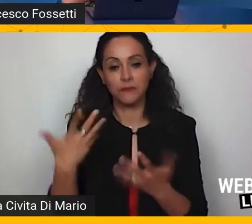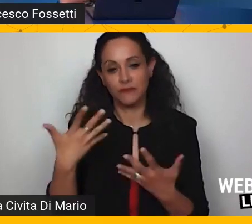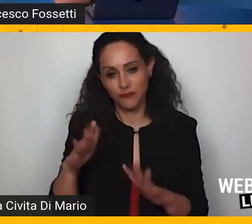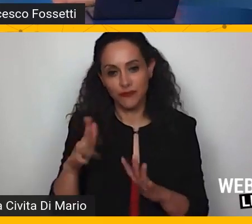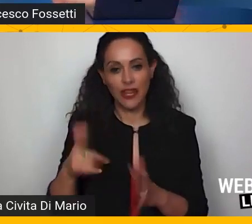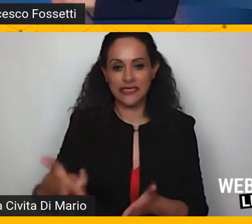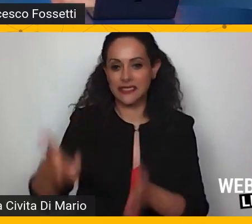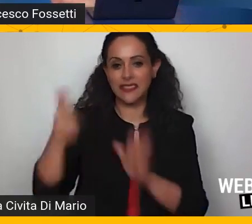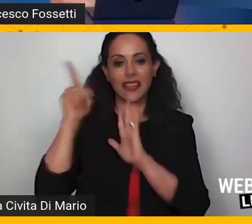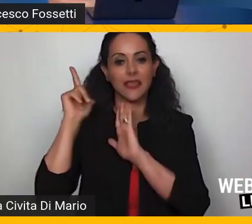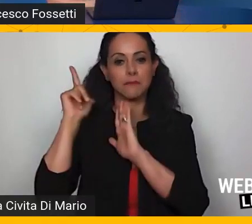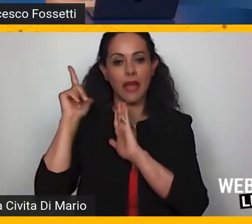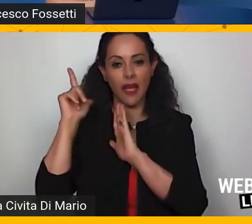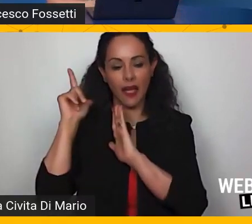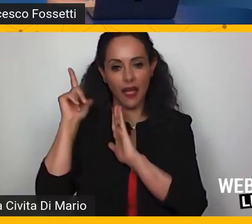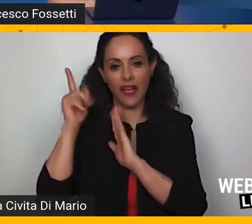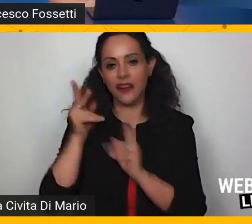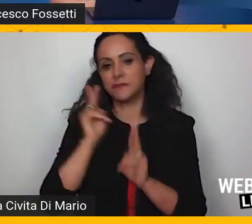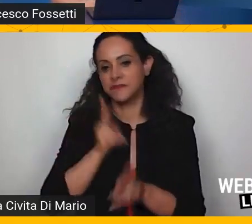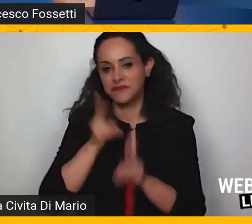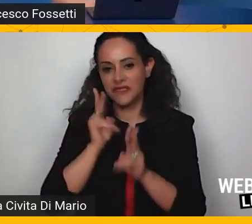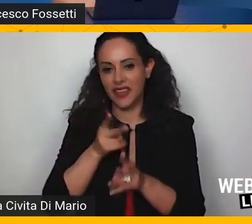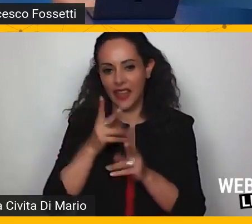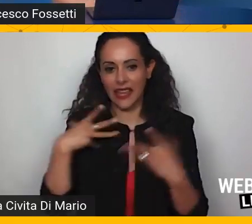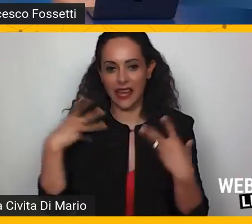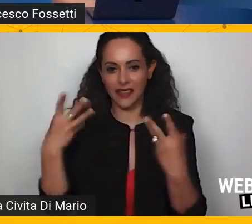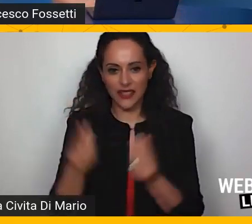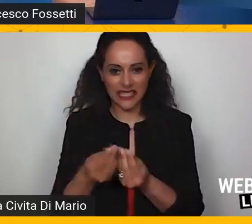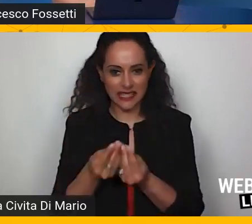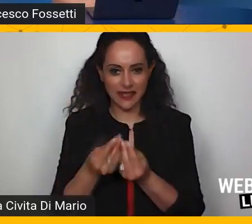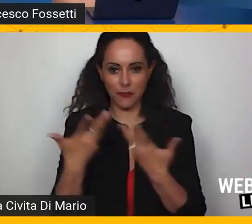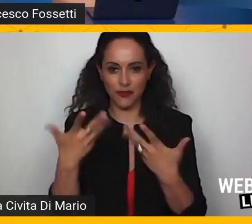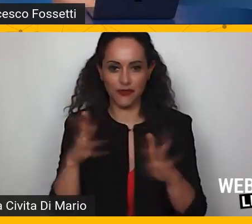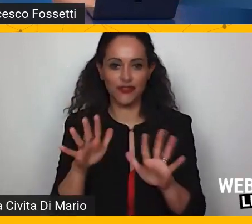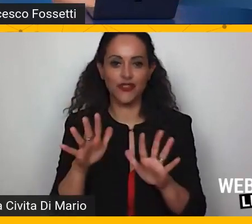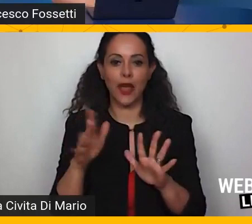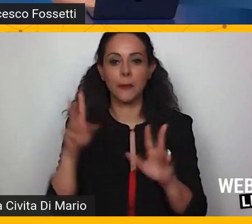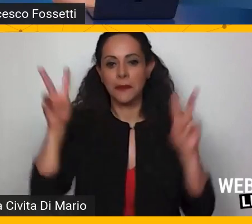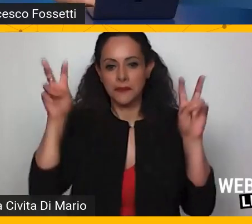scorsa abbiamo già avuto modo di eh chiacchierare, di